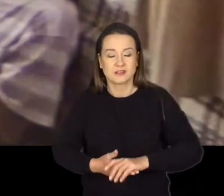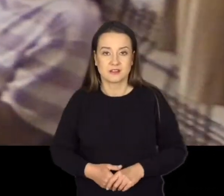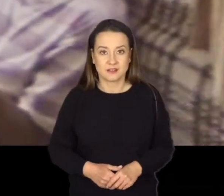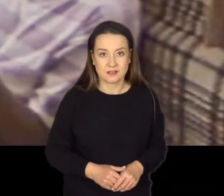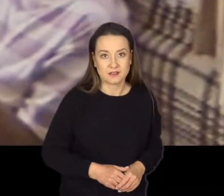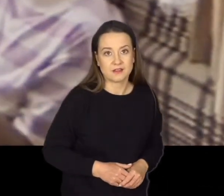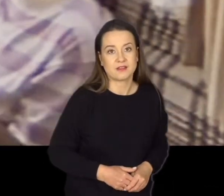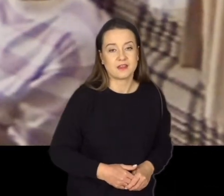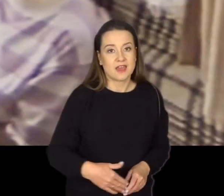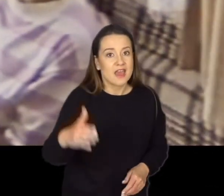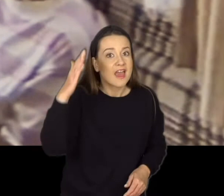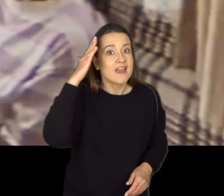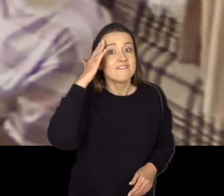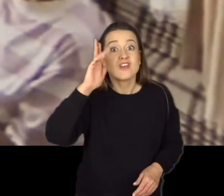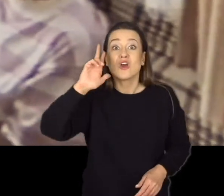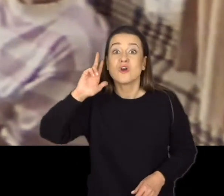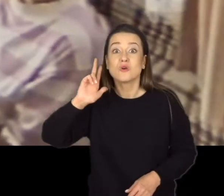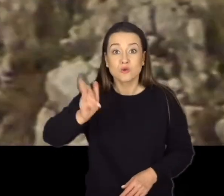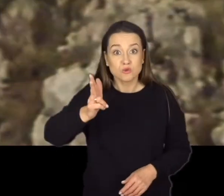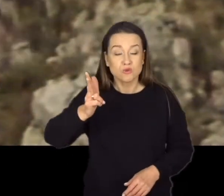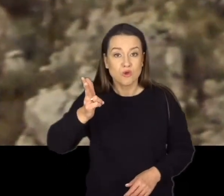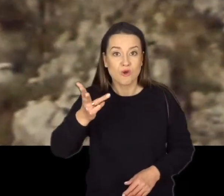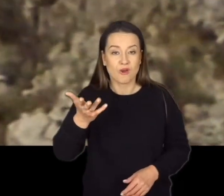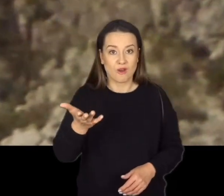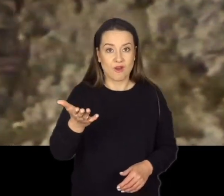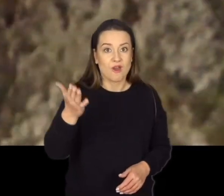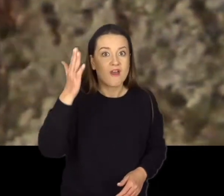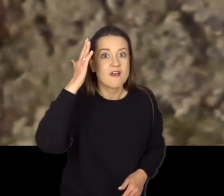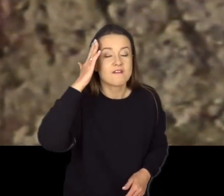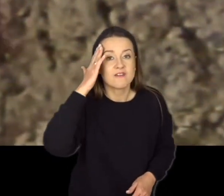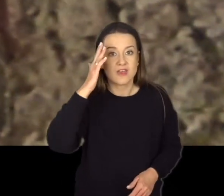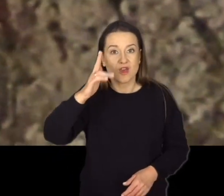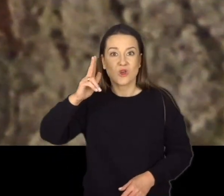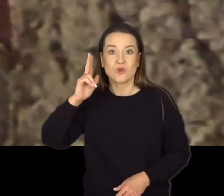Kto wie, no kto to wie